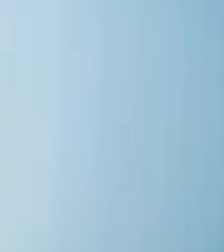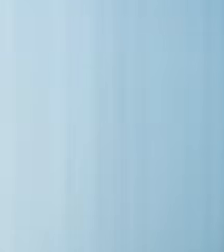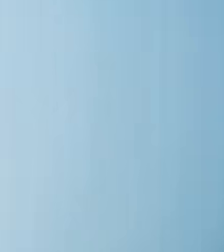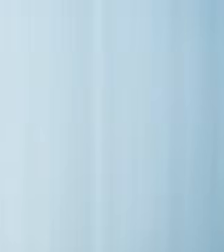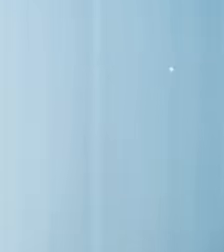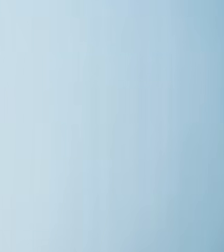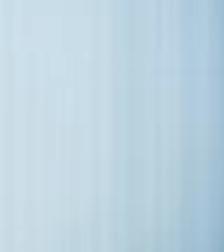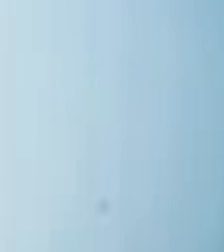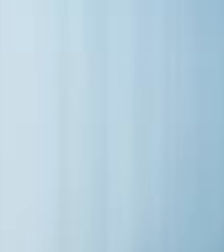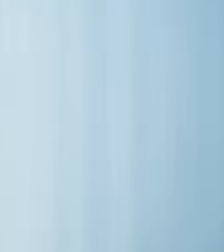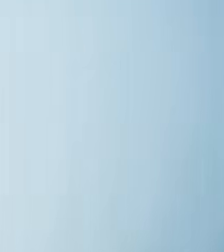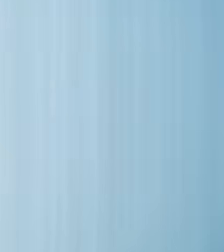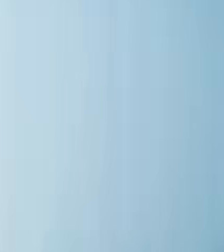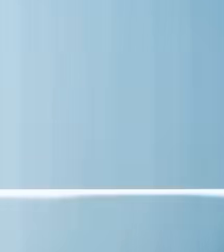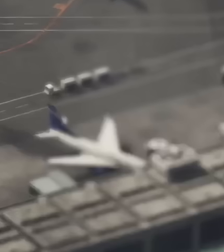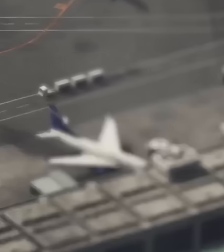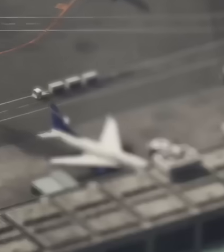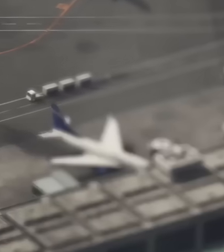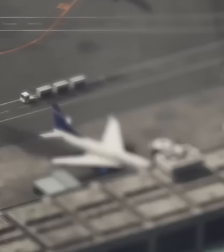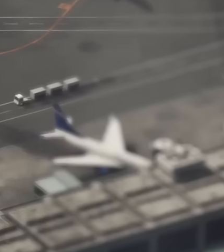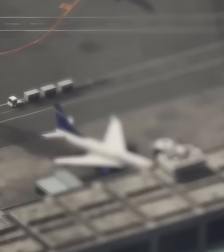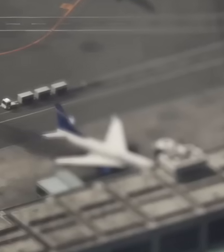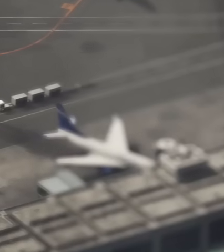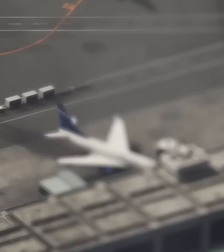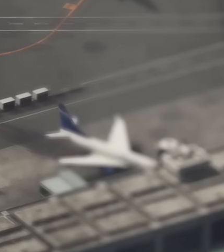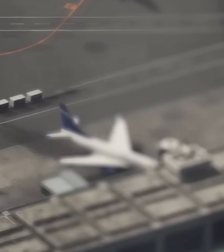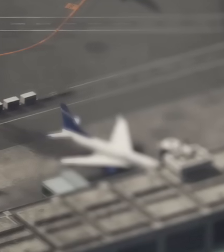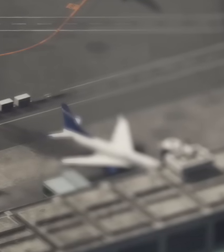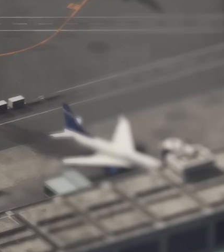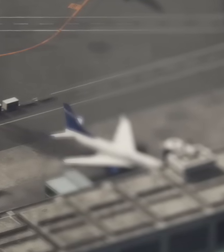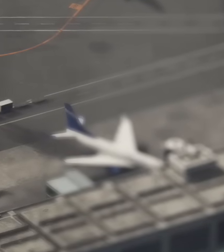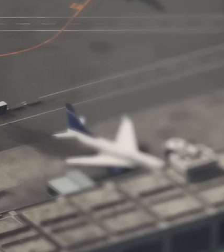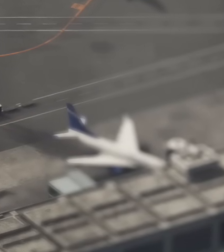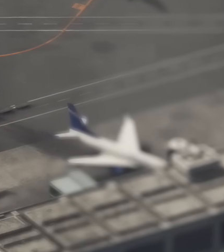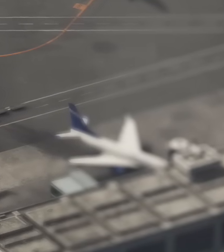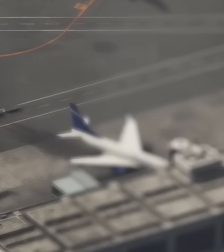saturación del aeropuerto internacional Benito Juárez, que fue parte de la justificación de